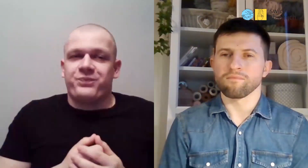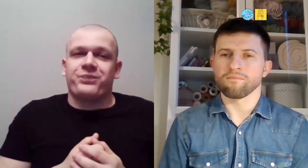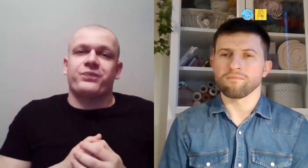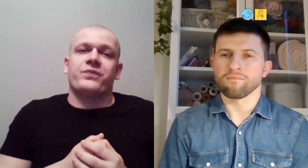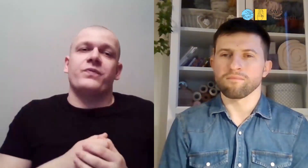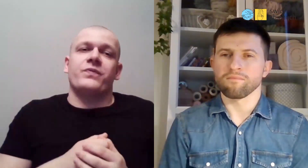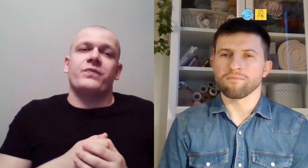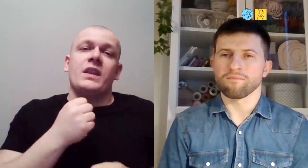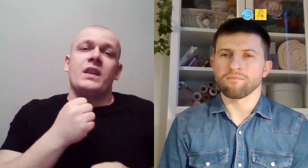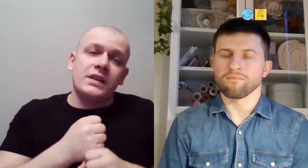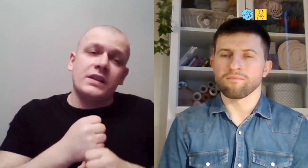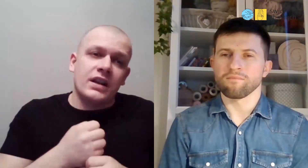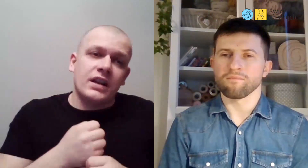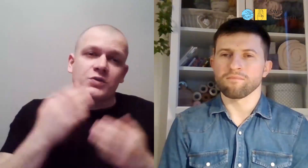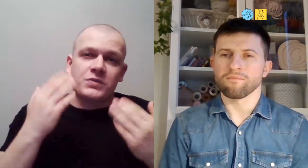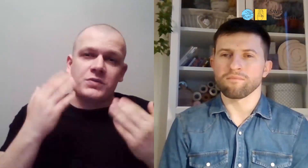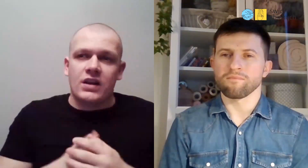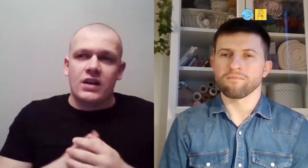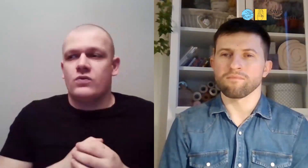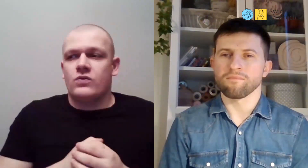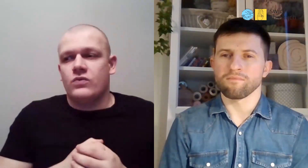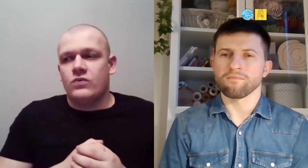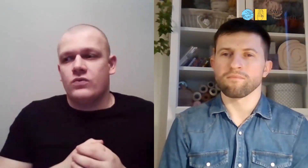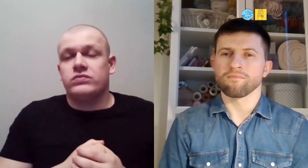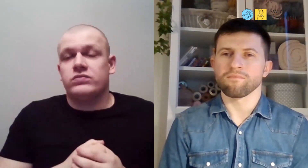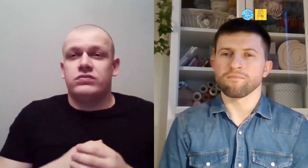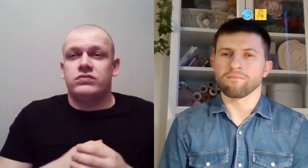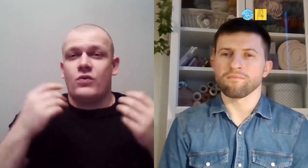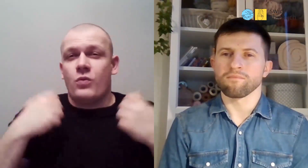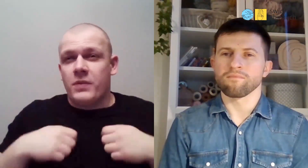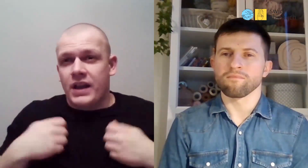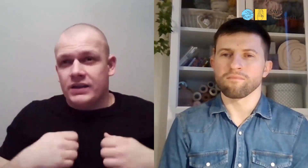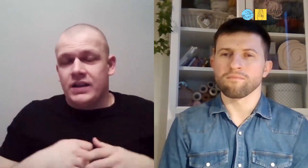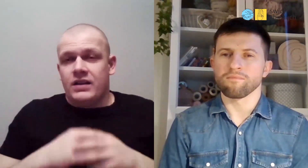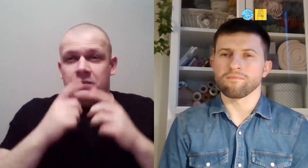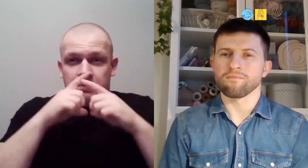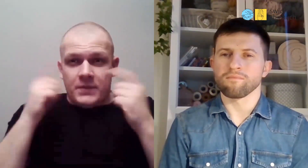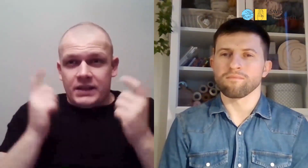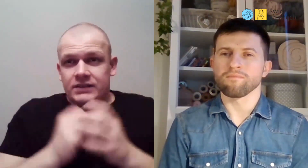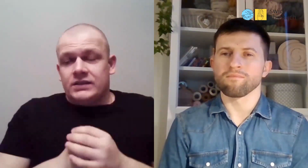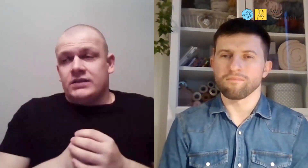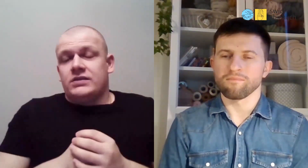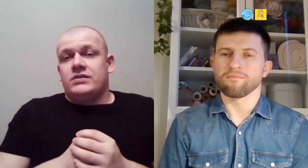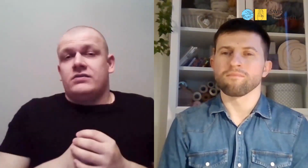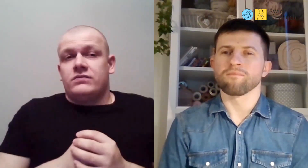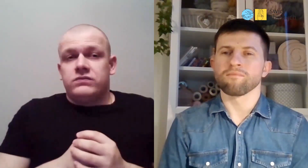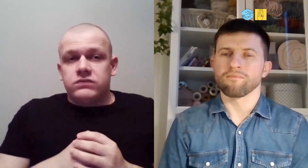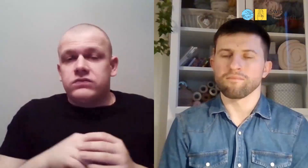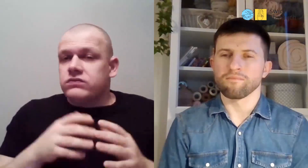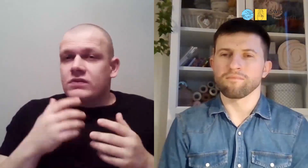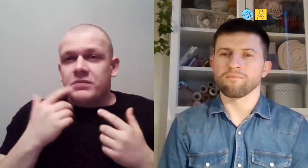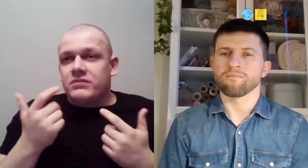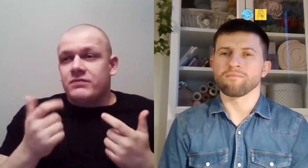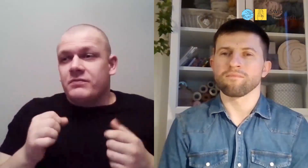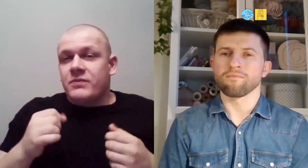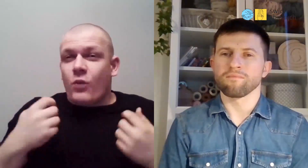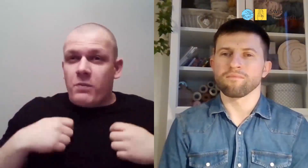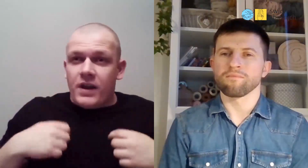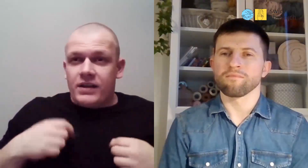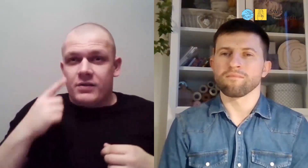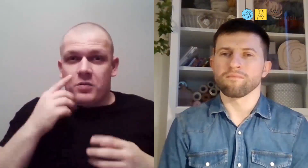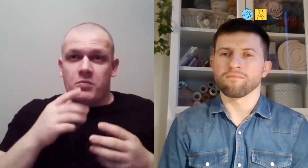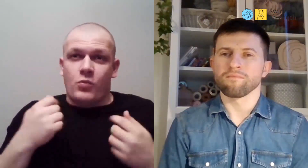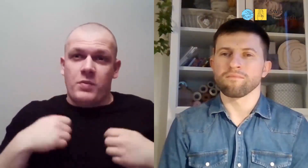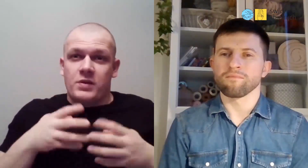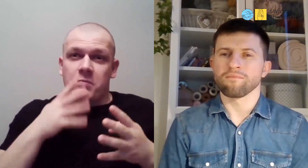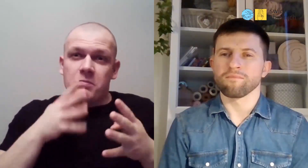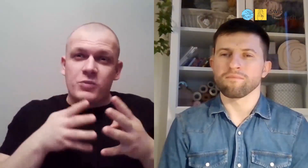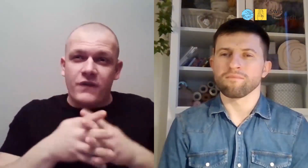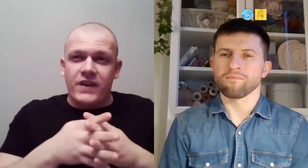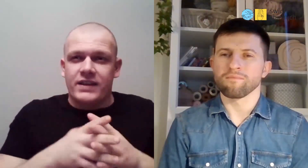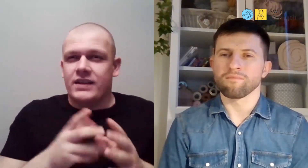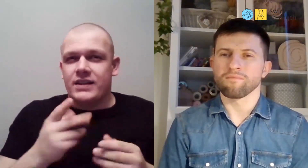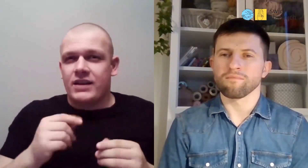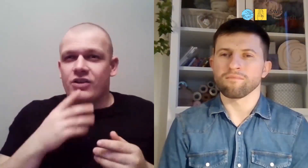Praca w szpitalu – odzież ochronna, maski nie są przewiewne.